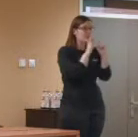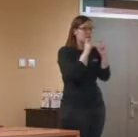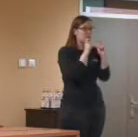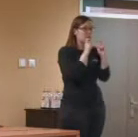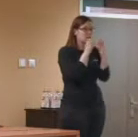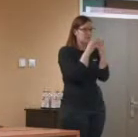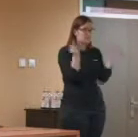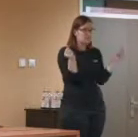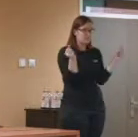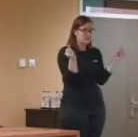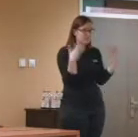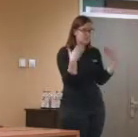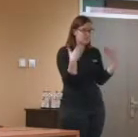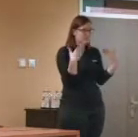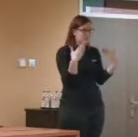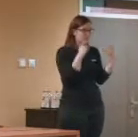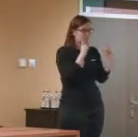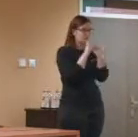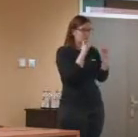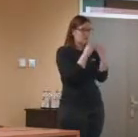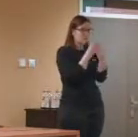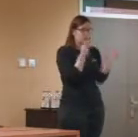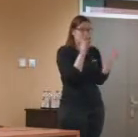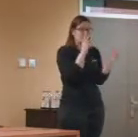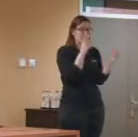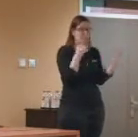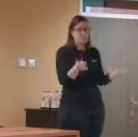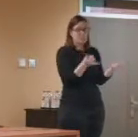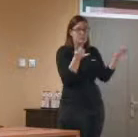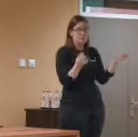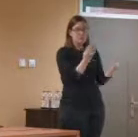porque era una de las del montón,